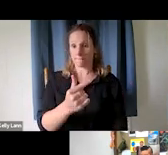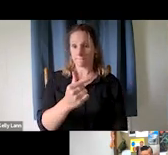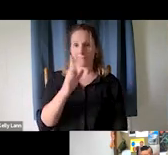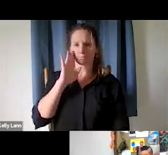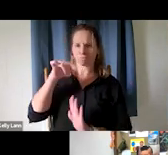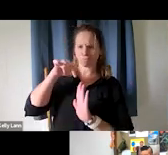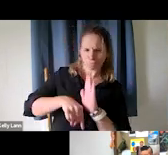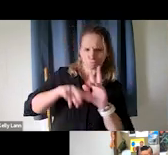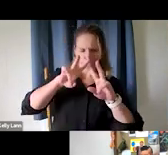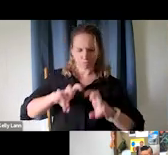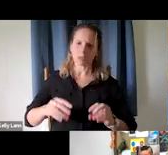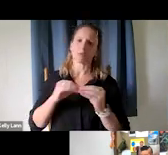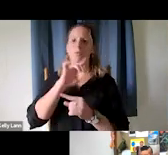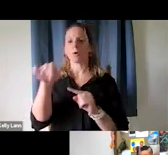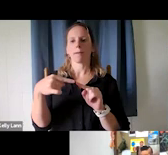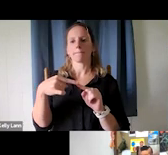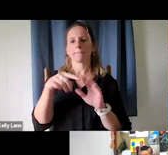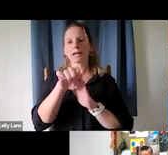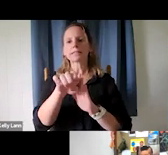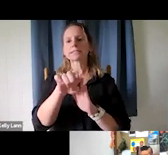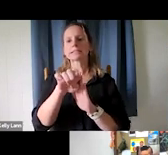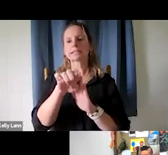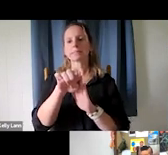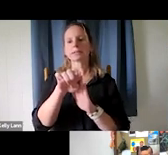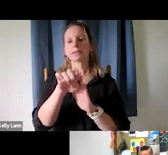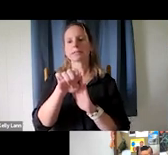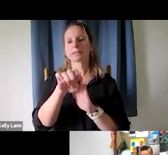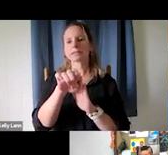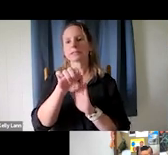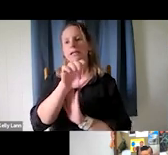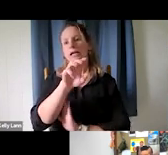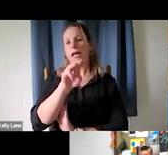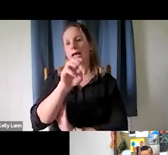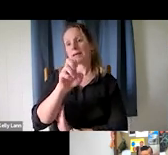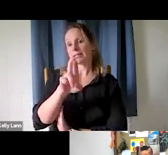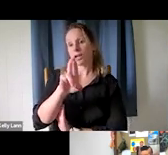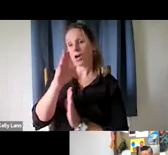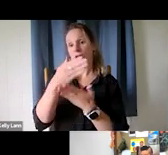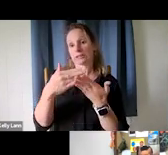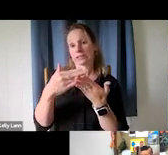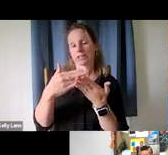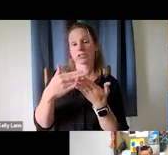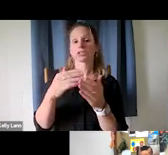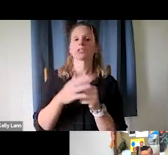en algunos ejemplos de la sección MSR para los trastornos por consumo de sustancias, lo que es eficaz,